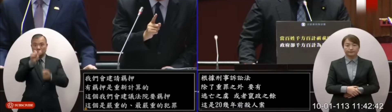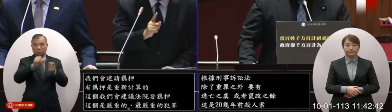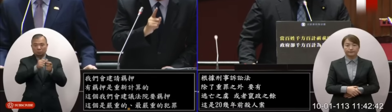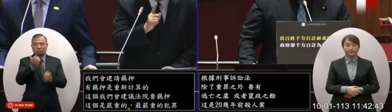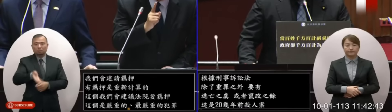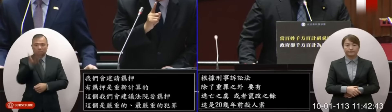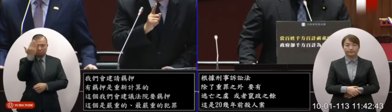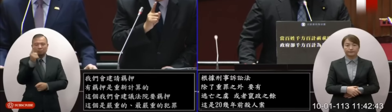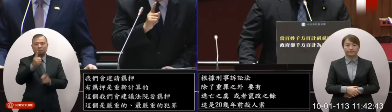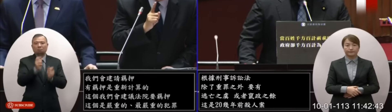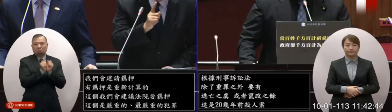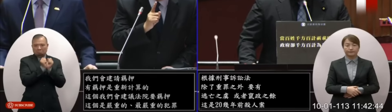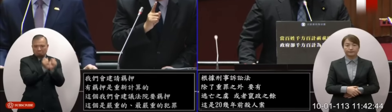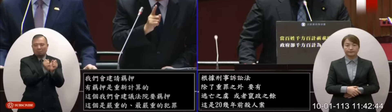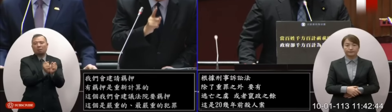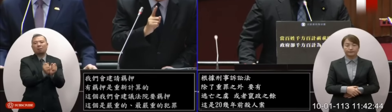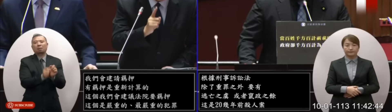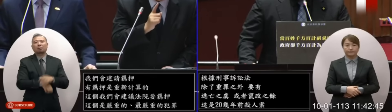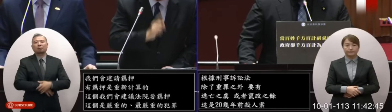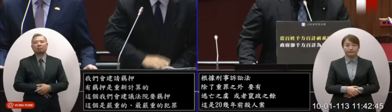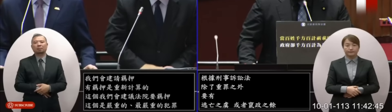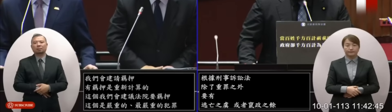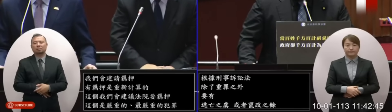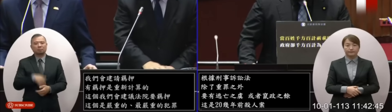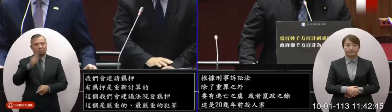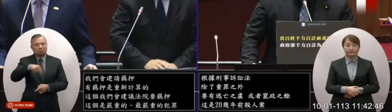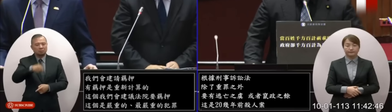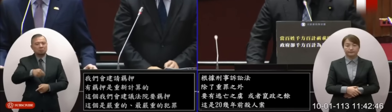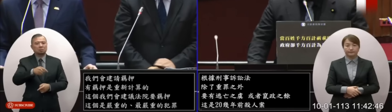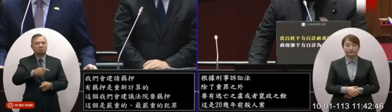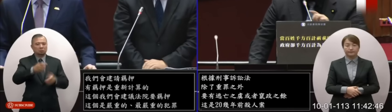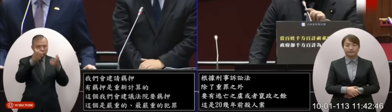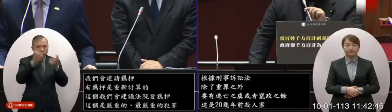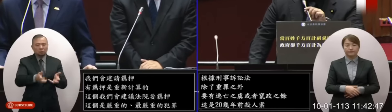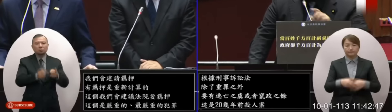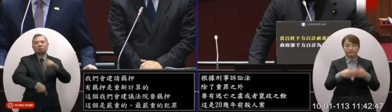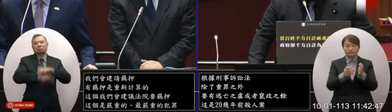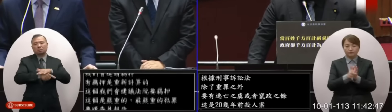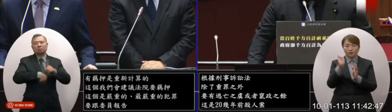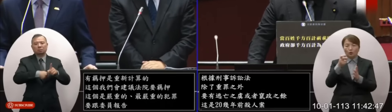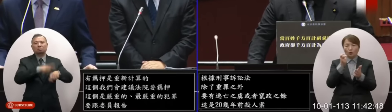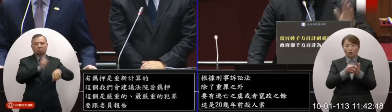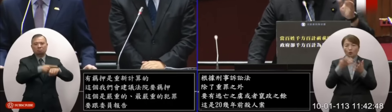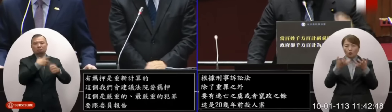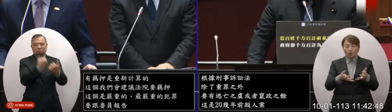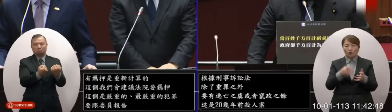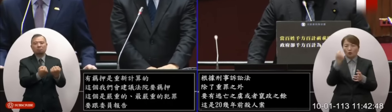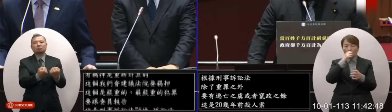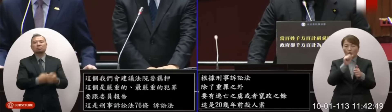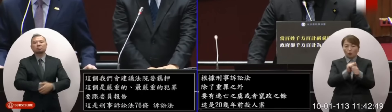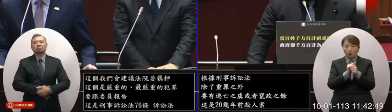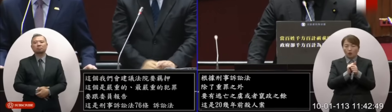而且這個是有 這個是一個重罪羈押哎 部長重罪羈押 重罪不能當作唯一羈押的理由